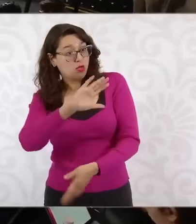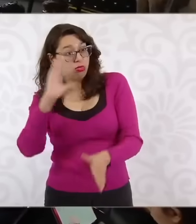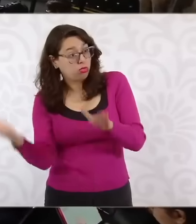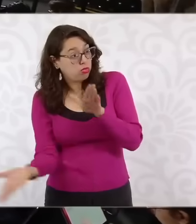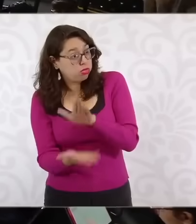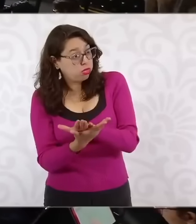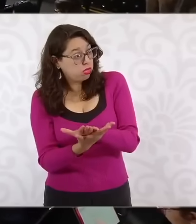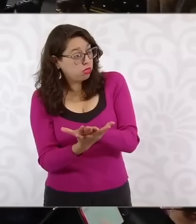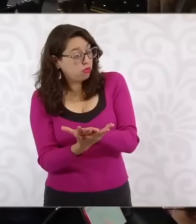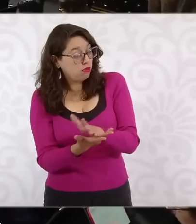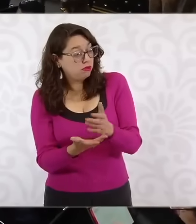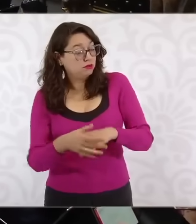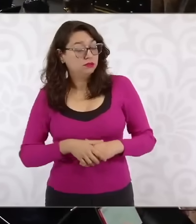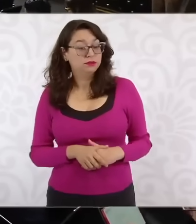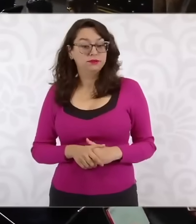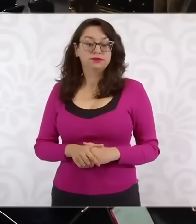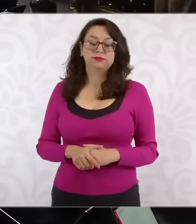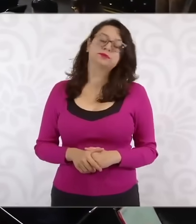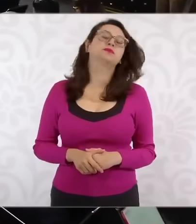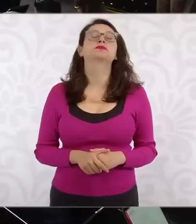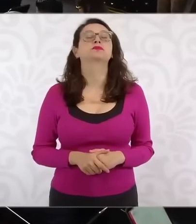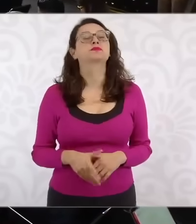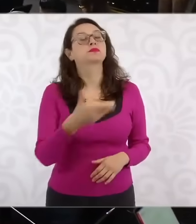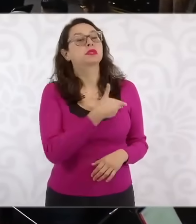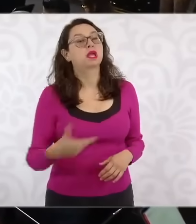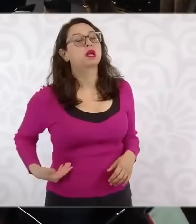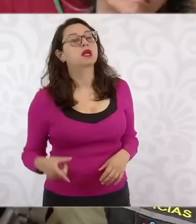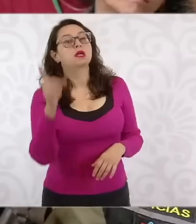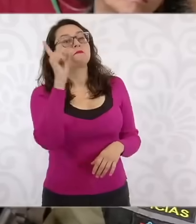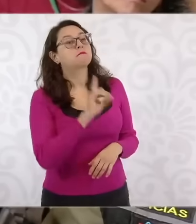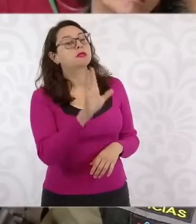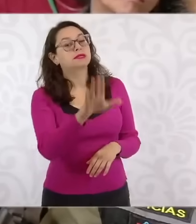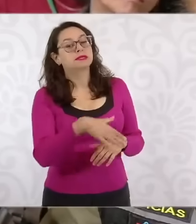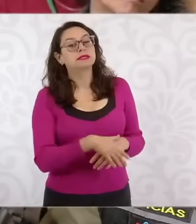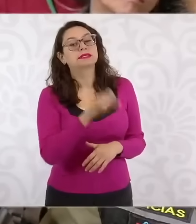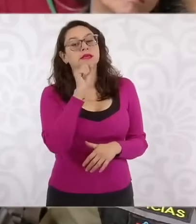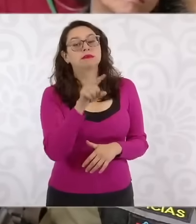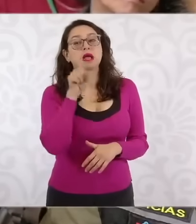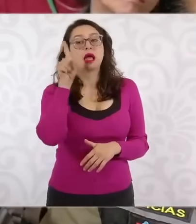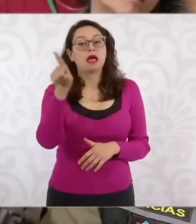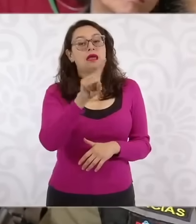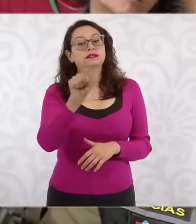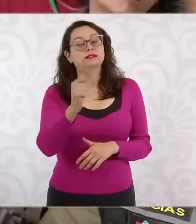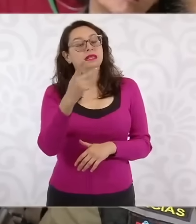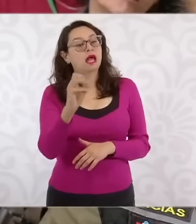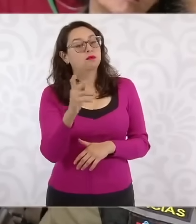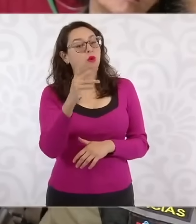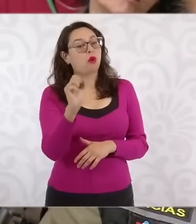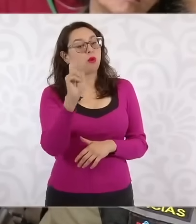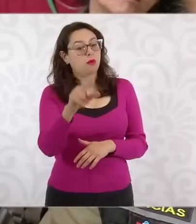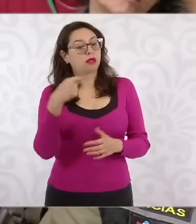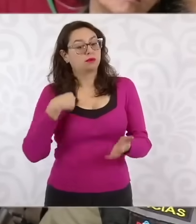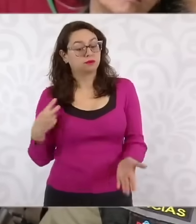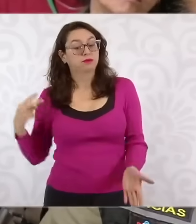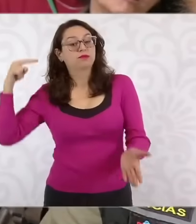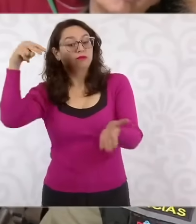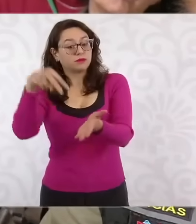standby congelados. presidenta, también pues estuvimos en Zapopan allí, este, así como e